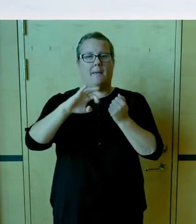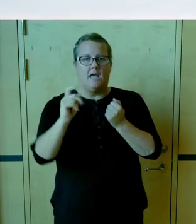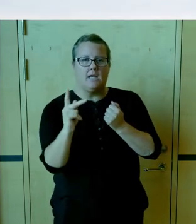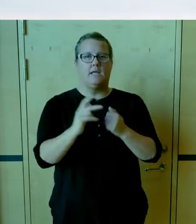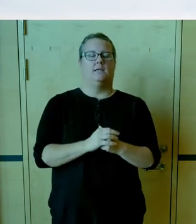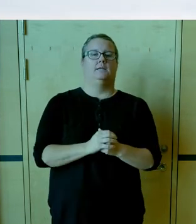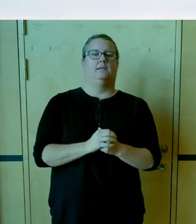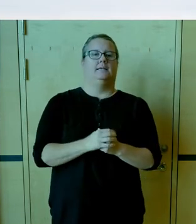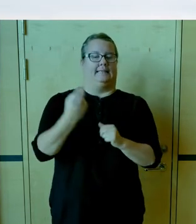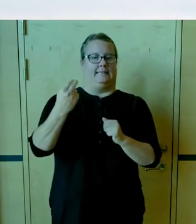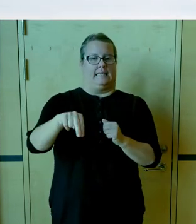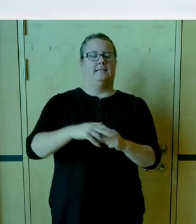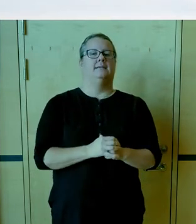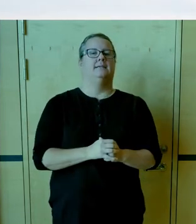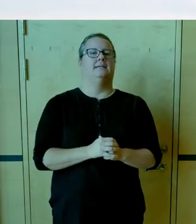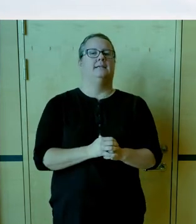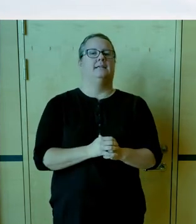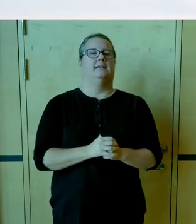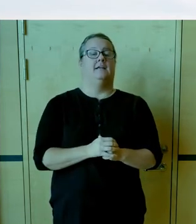Nej Fredrik Sjöström